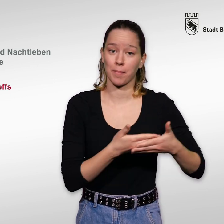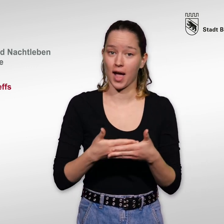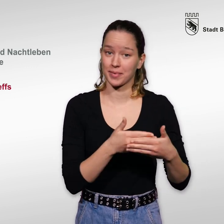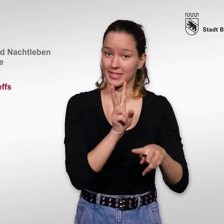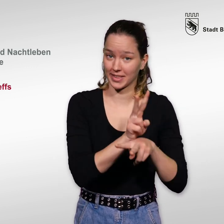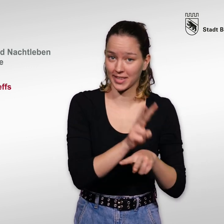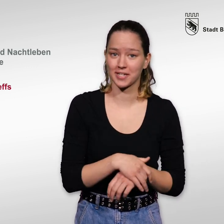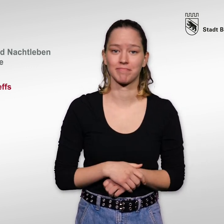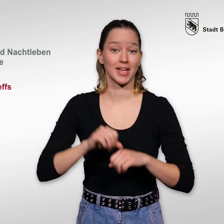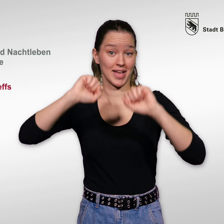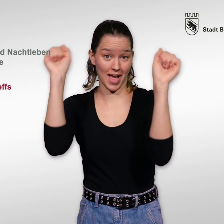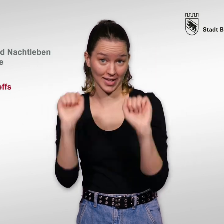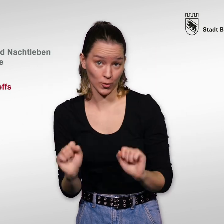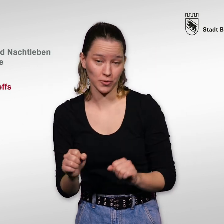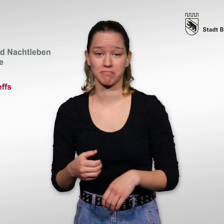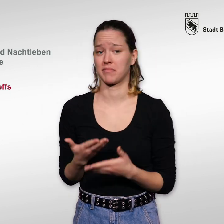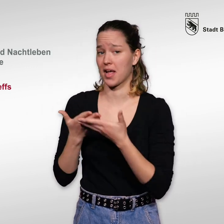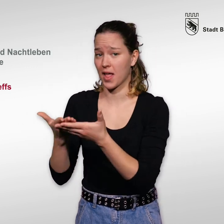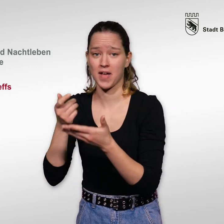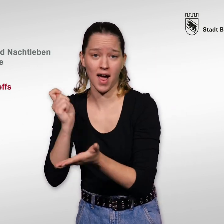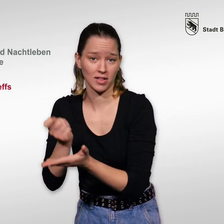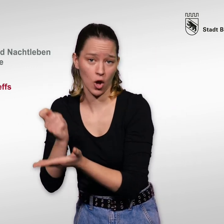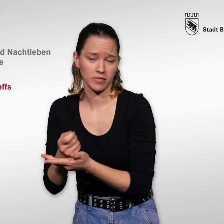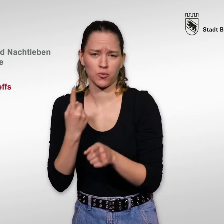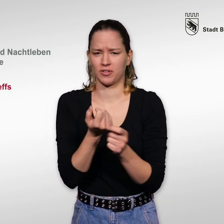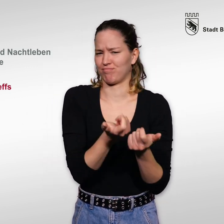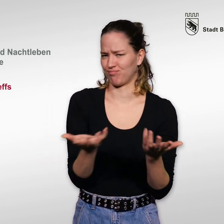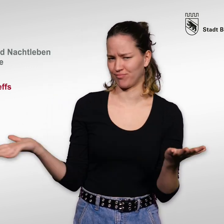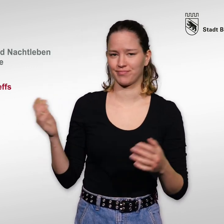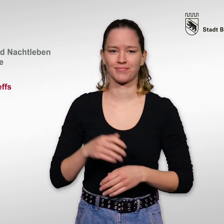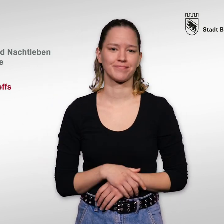Babysitting, Reinigung, Einkaufshilfe und viele mehr.